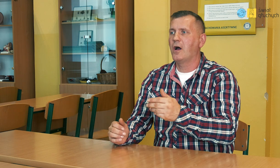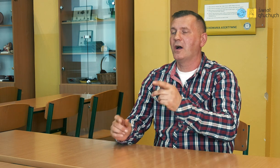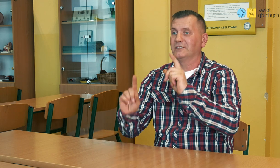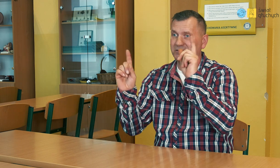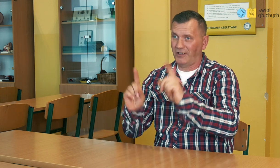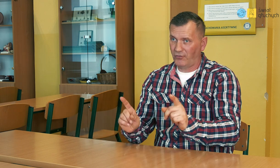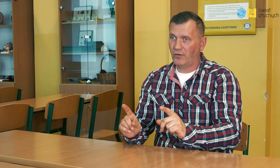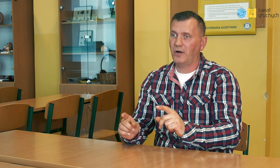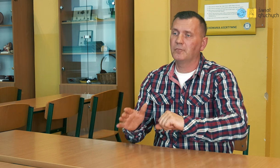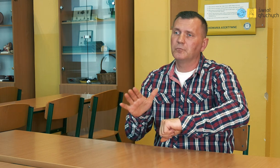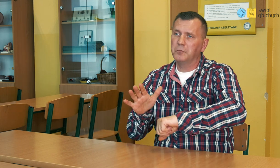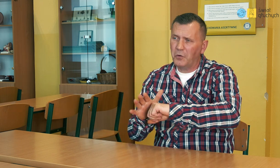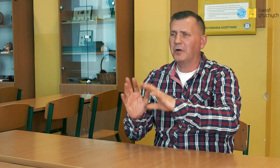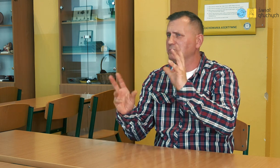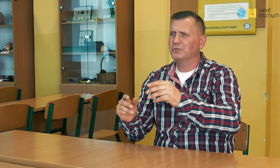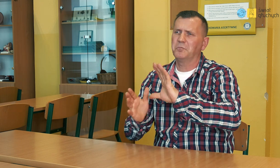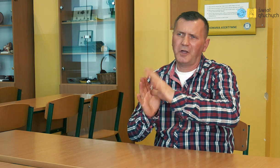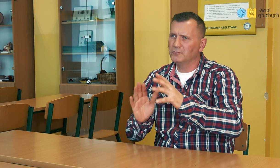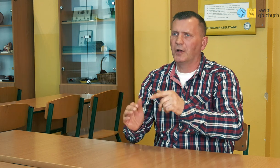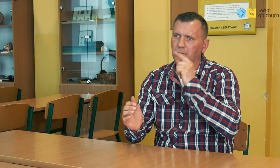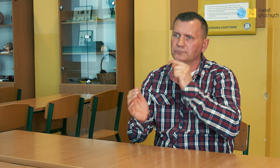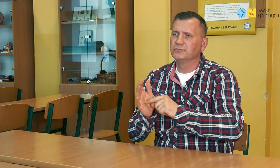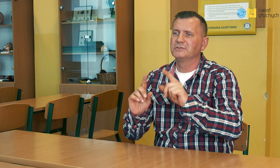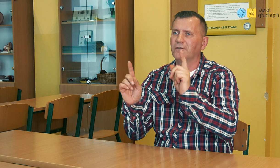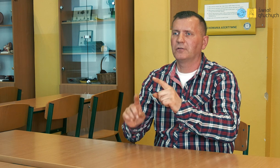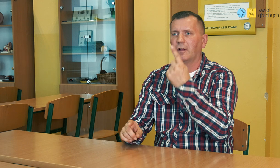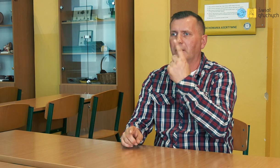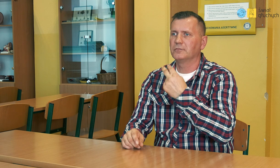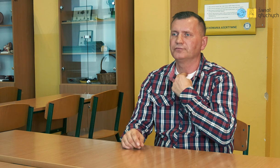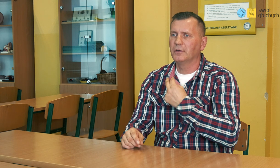W szkole zawodowej, mogliśmy robić wszystko.